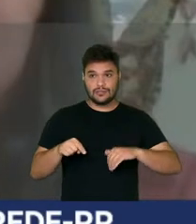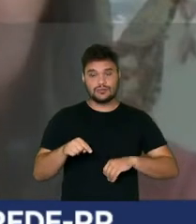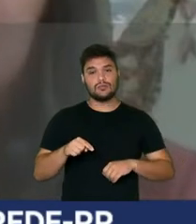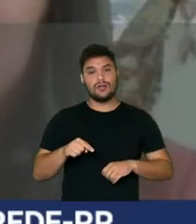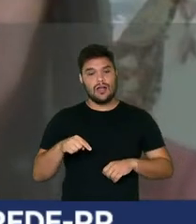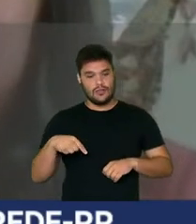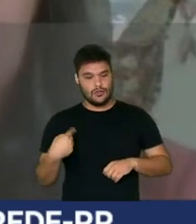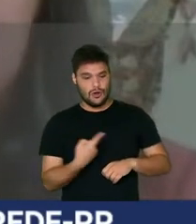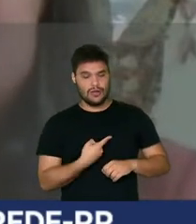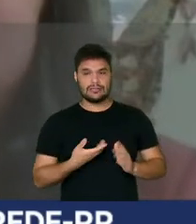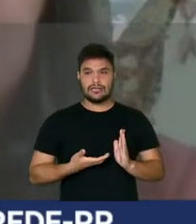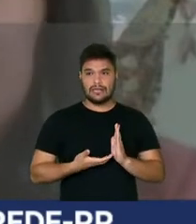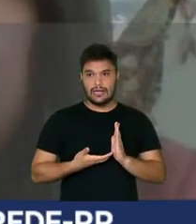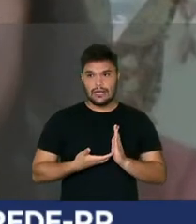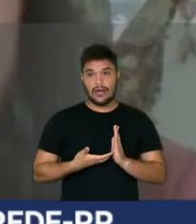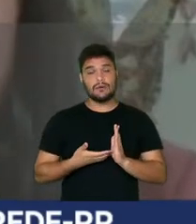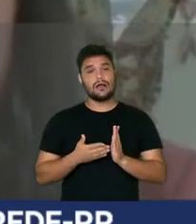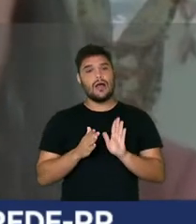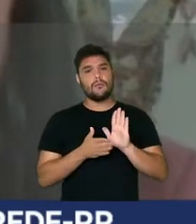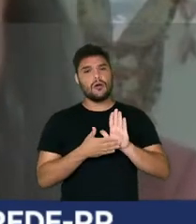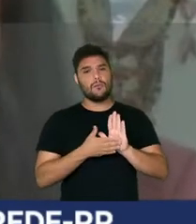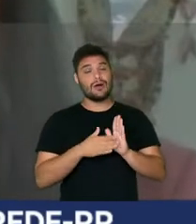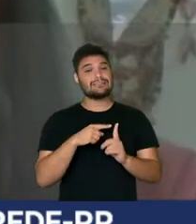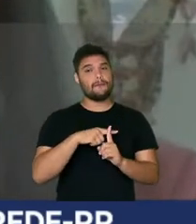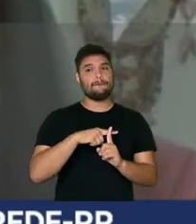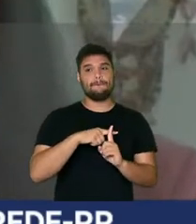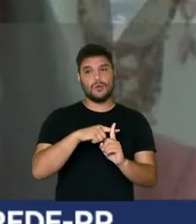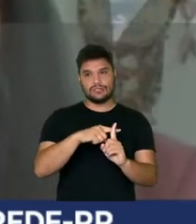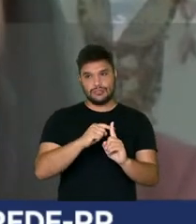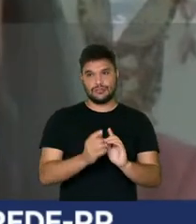NA GRANDE MAIORIA E QUE O CONGRESSO NACIONAL, AQUI NÓS DA CÂMARA ESTAMOS PROPONDO UMA PROPOSTA POSITIVA, NO